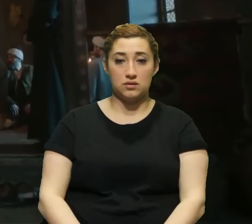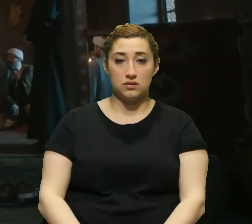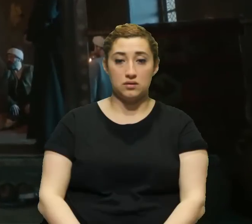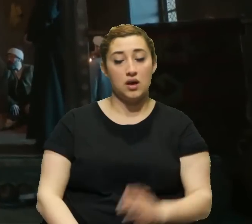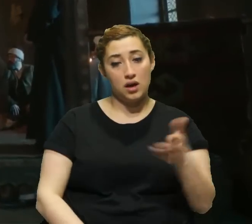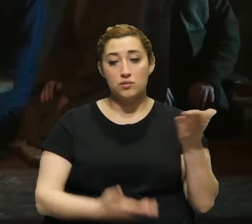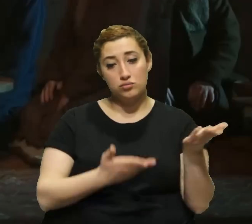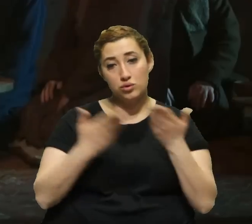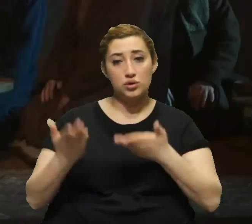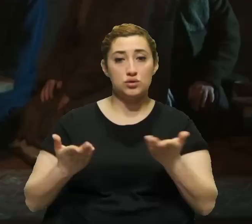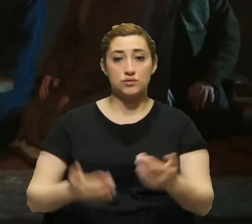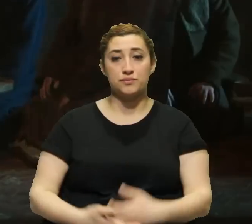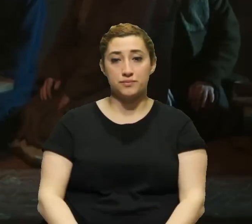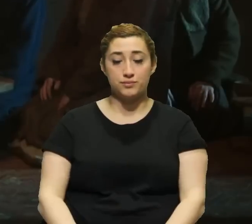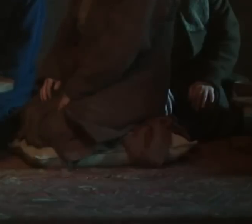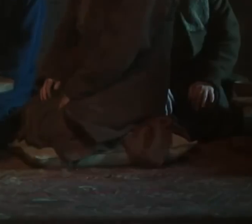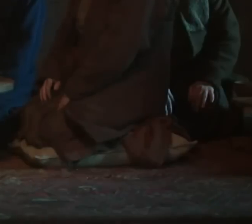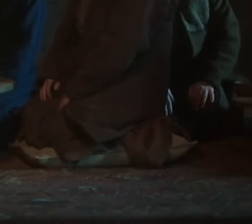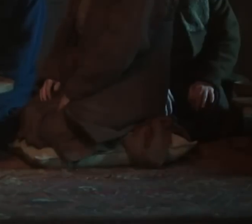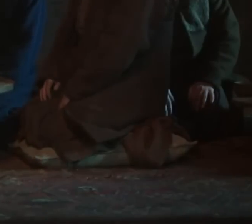Hele buyurun canlar.